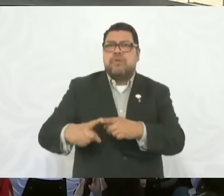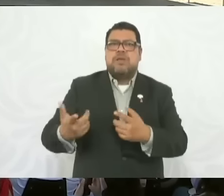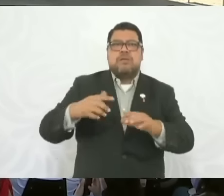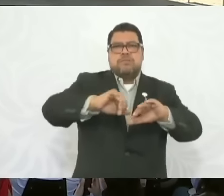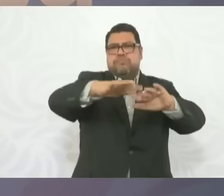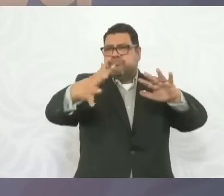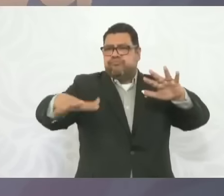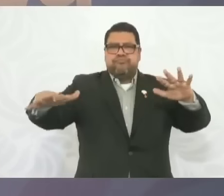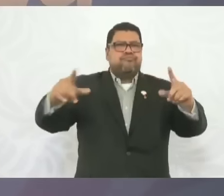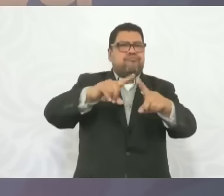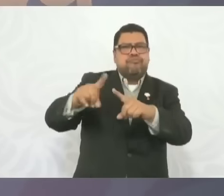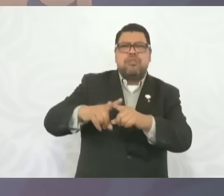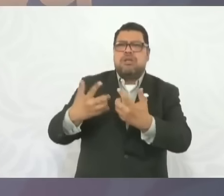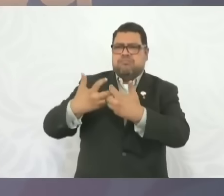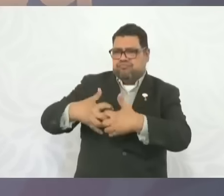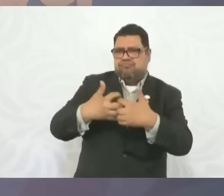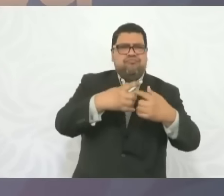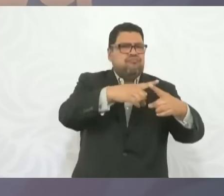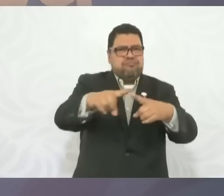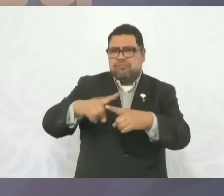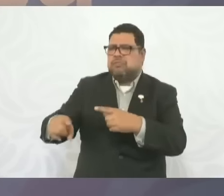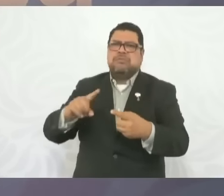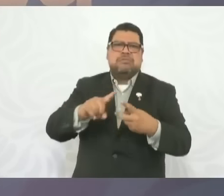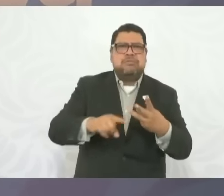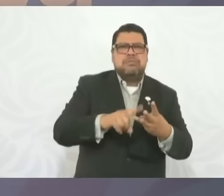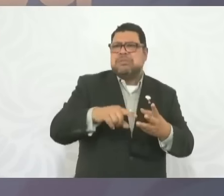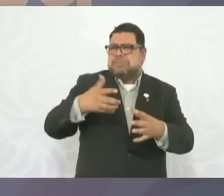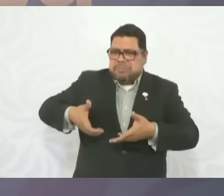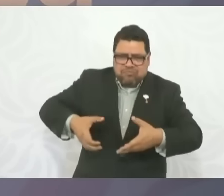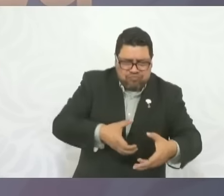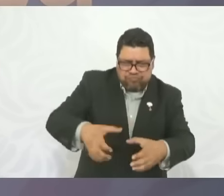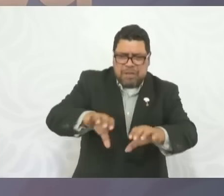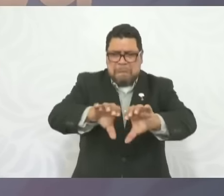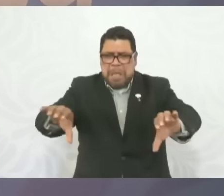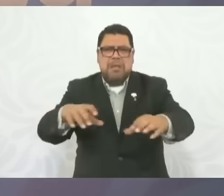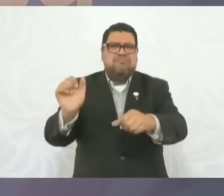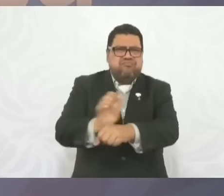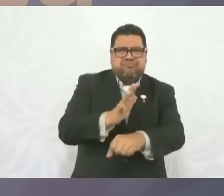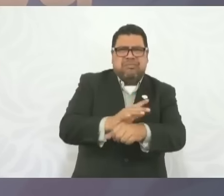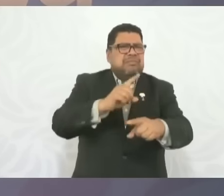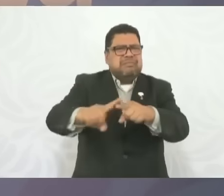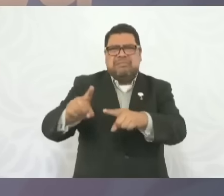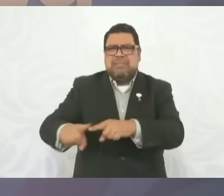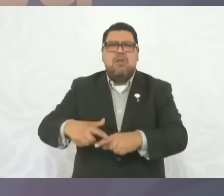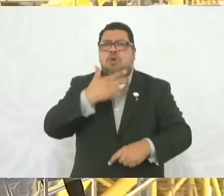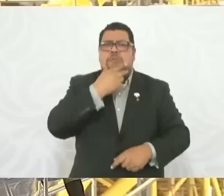detrás de cada refinería, detrás de cada aducto, hay mujeres y hombres que trabajan con valentía,